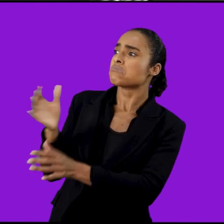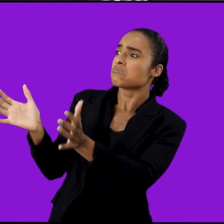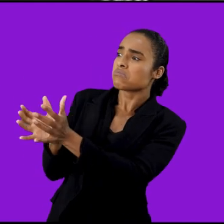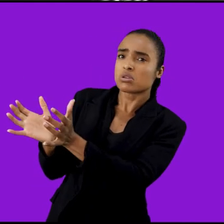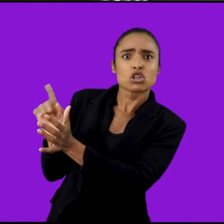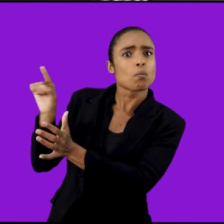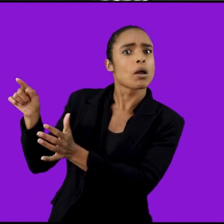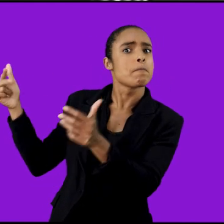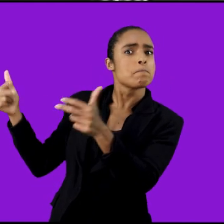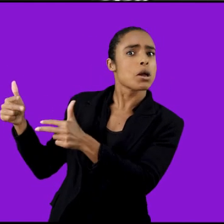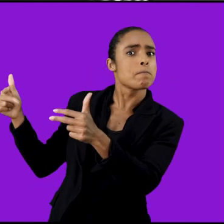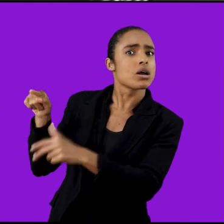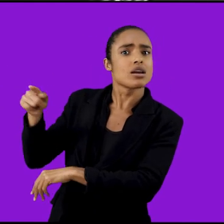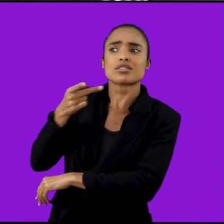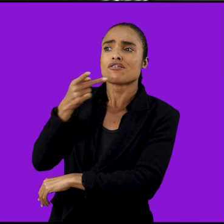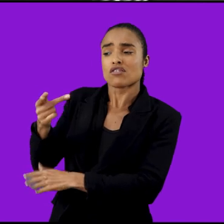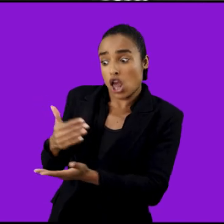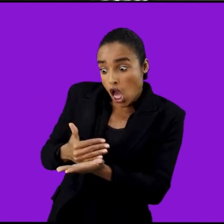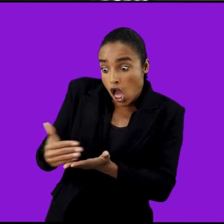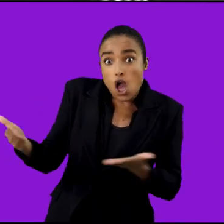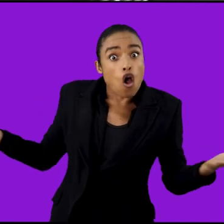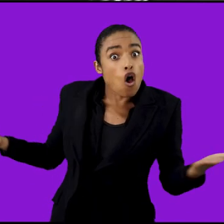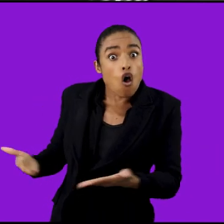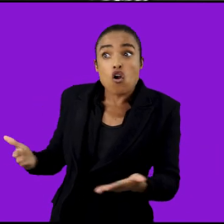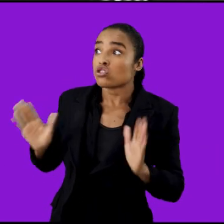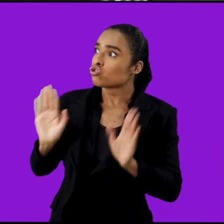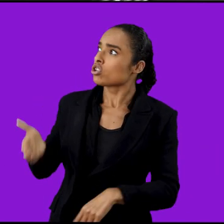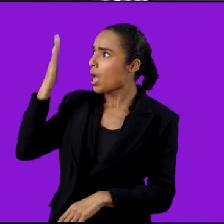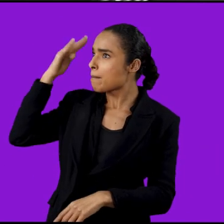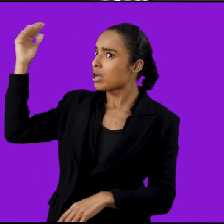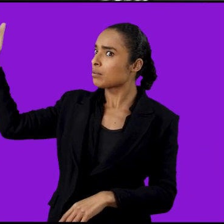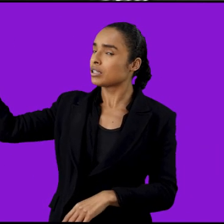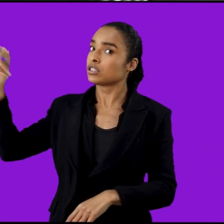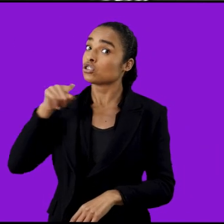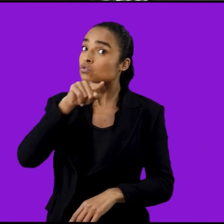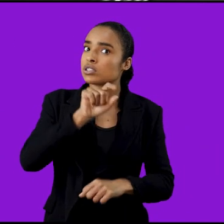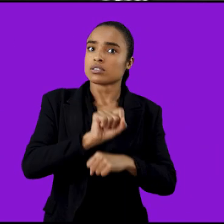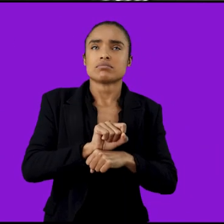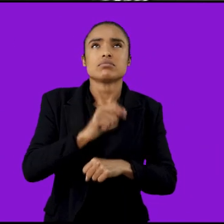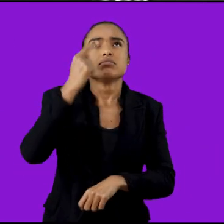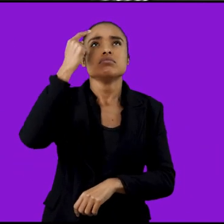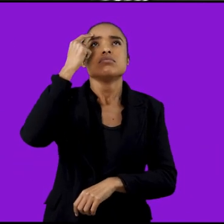esses moleque, mano. Os cara começou agora e já tão voando”. Adriana, para, respira